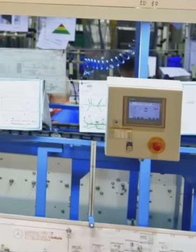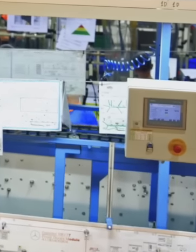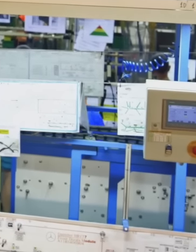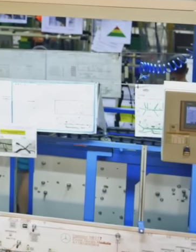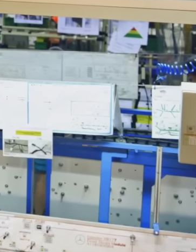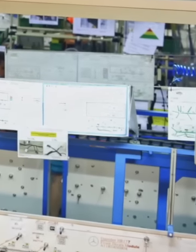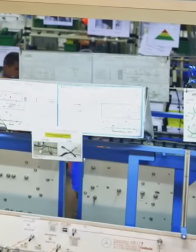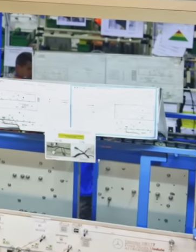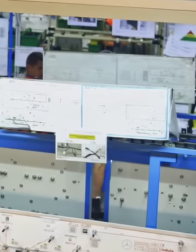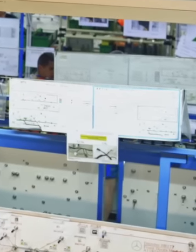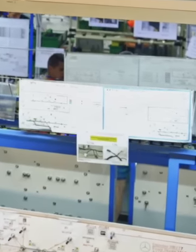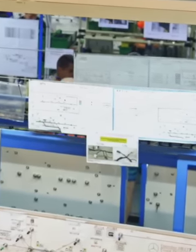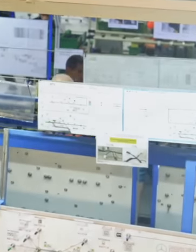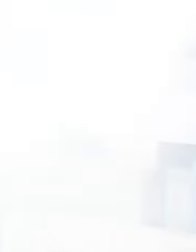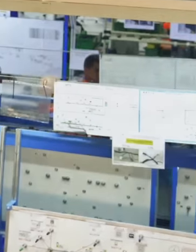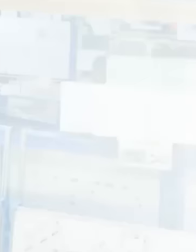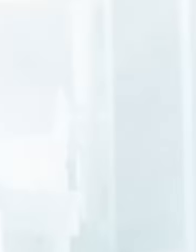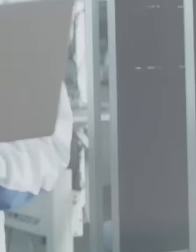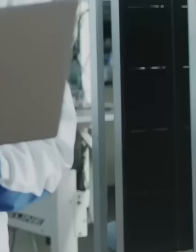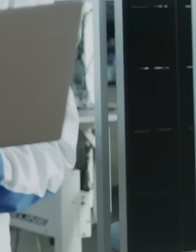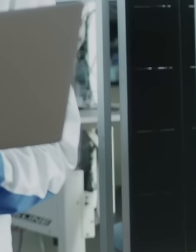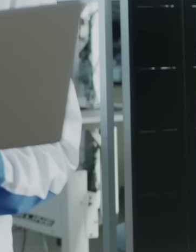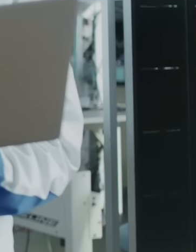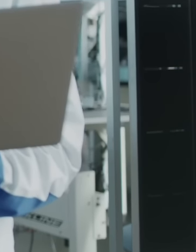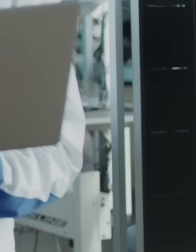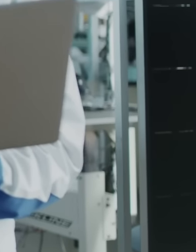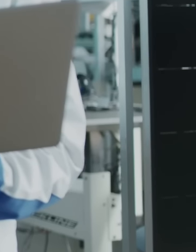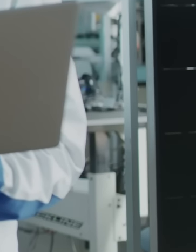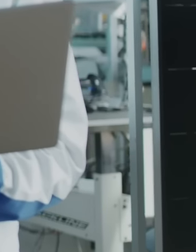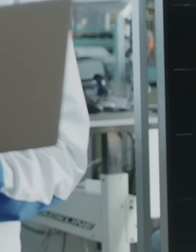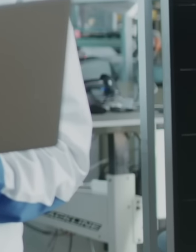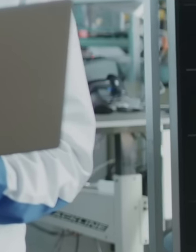modalidad de importación virtual que autoriza la venta de productos terminados en el mercado